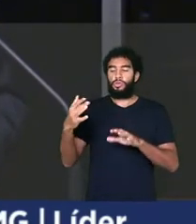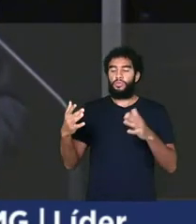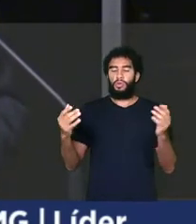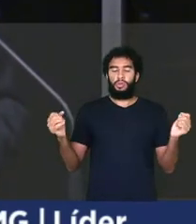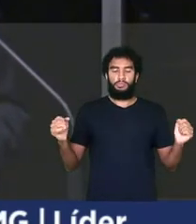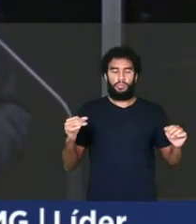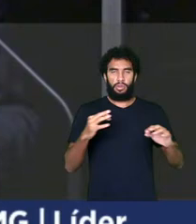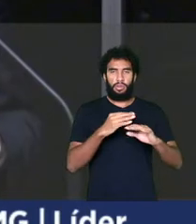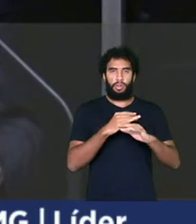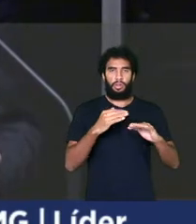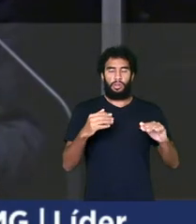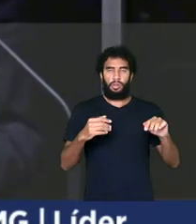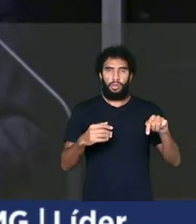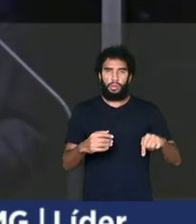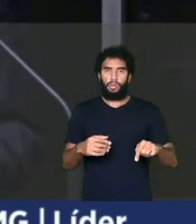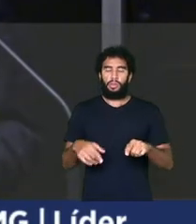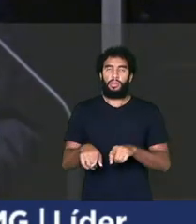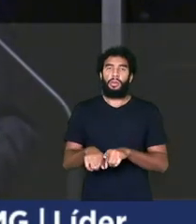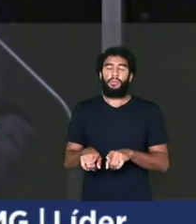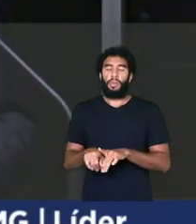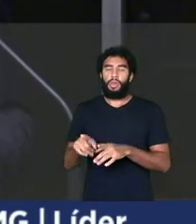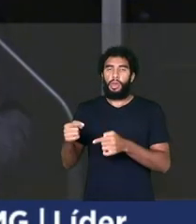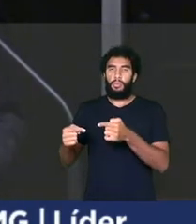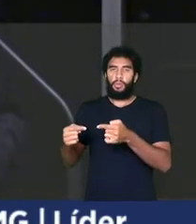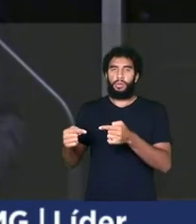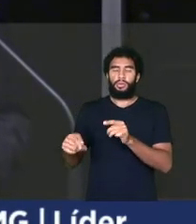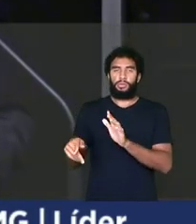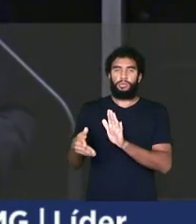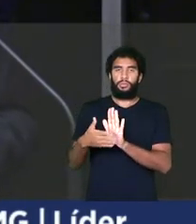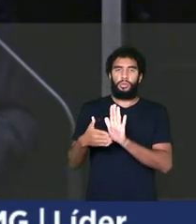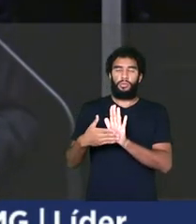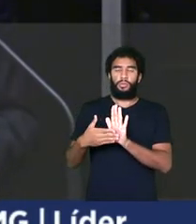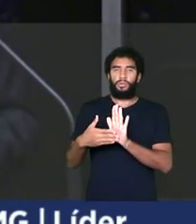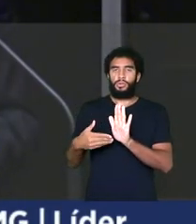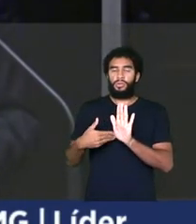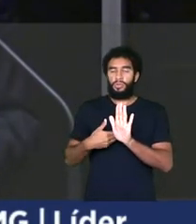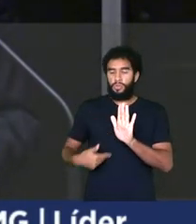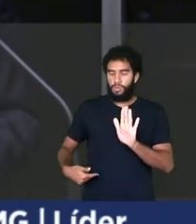PORTANTO, TEM A VER TAMBÉM COM A DIMINUIÇÃO A POLÍTICA